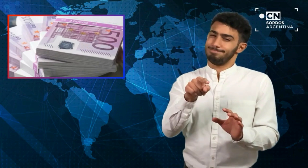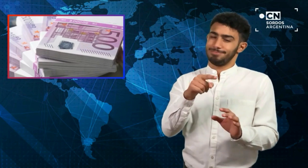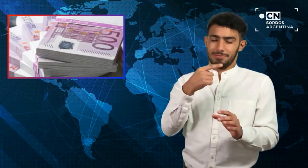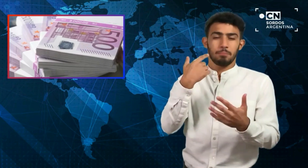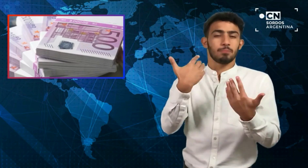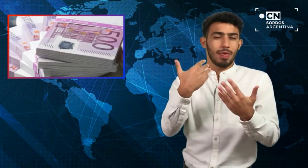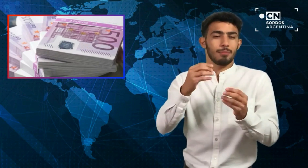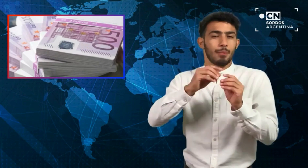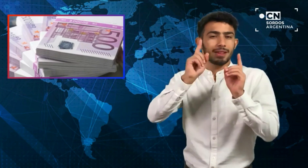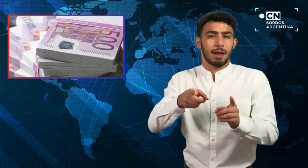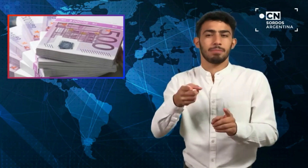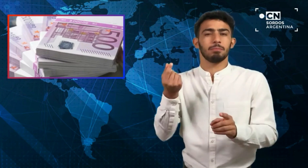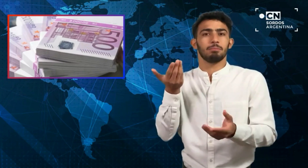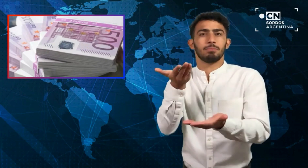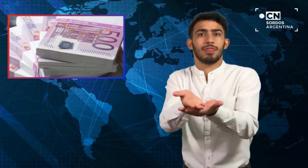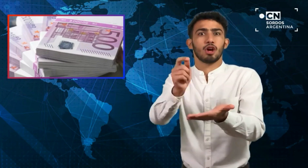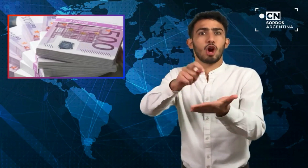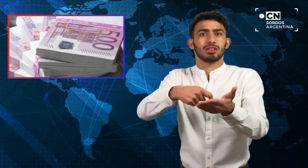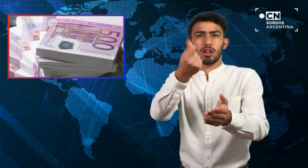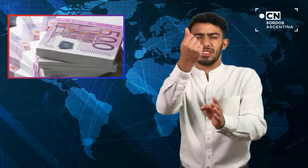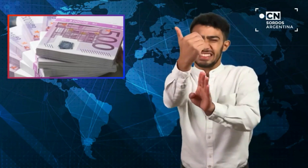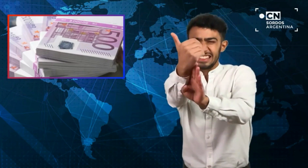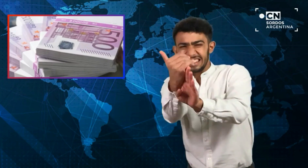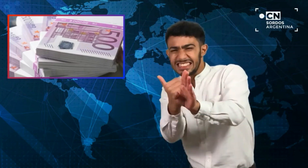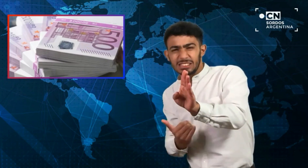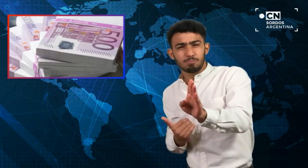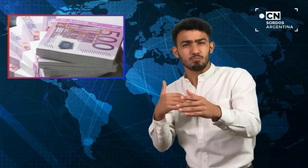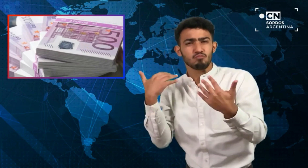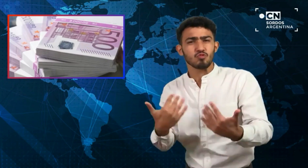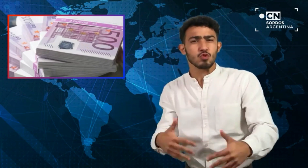contrato de Messi. Pero algo pasó al momento de la firma.